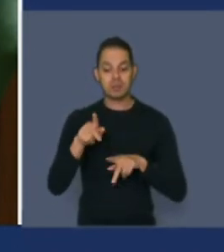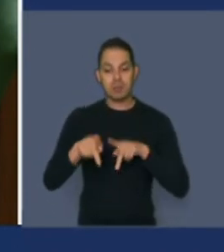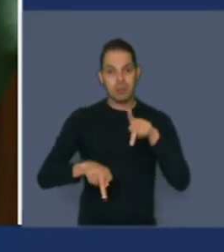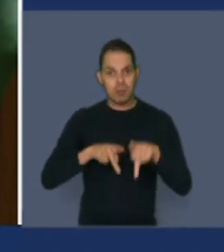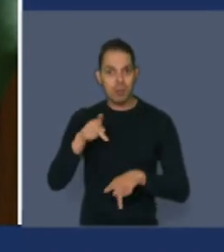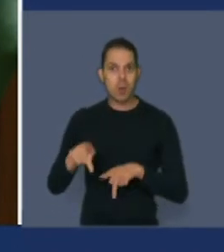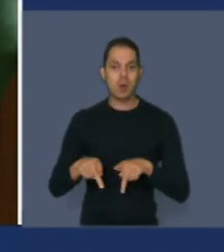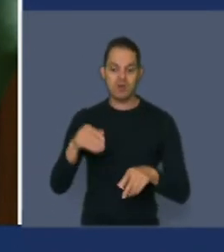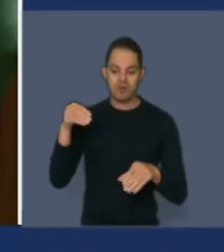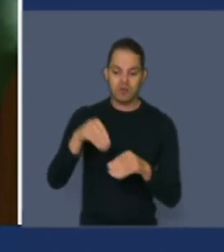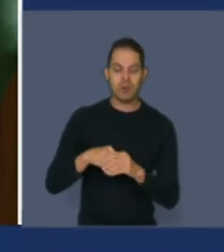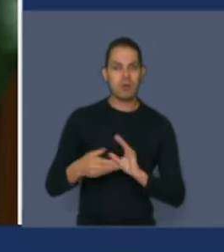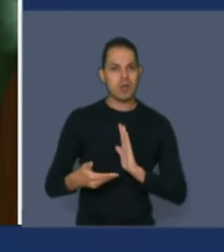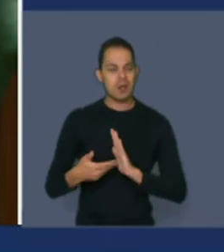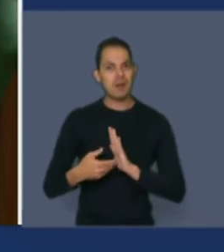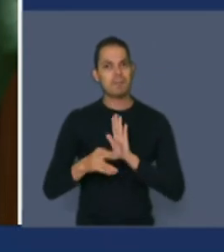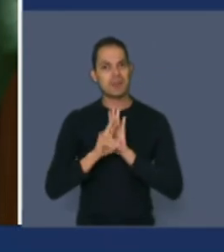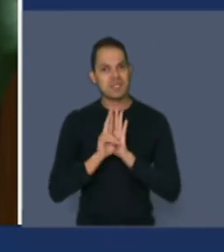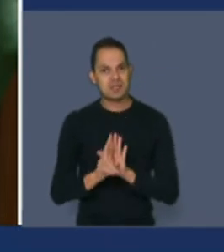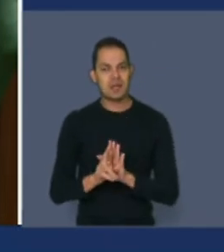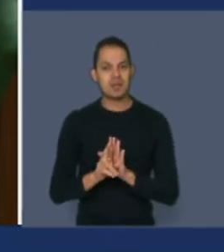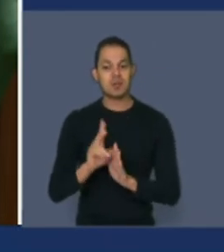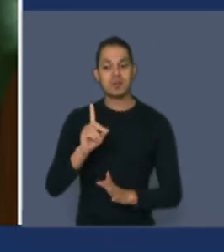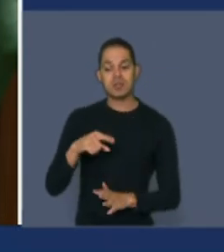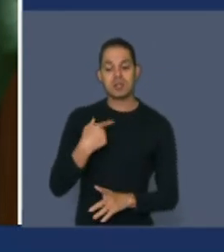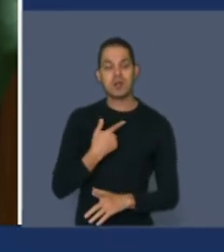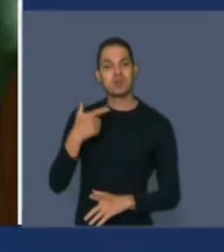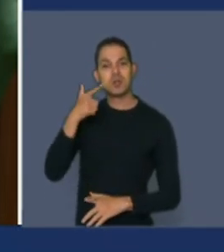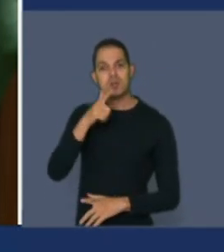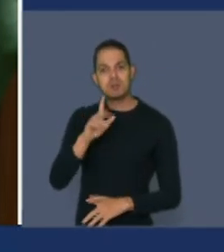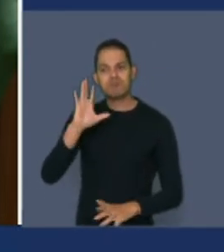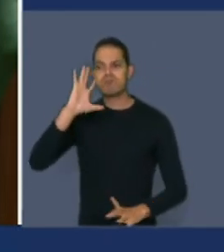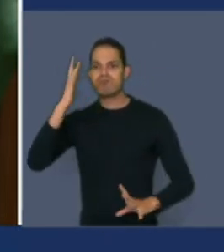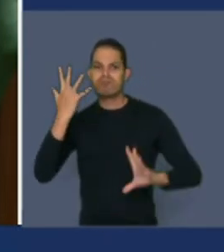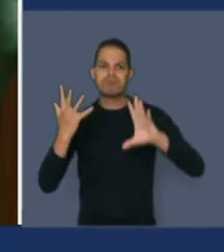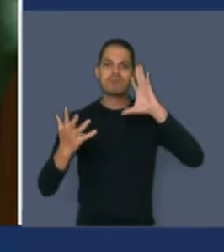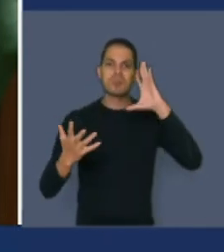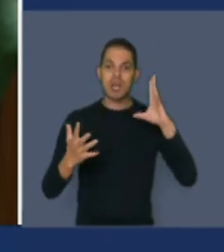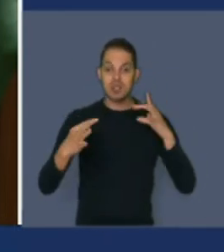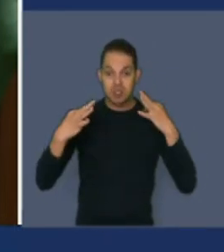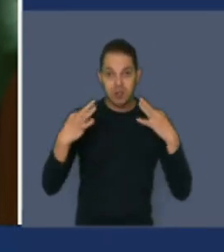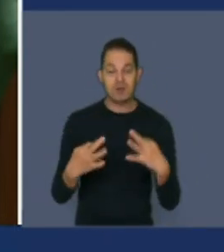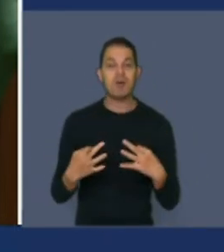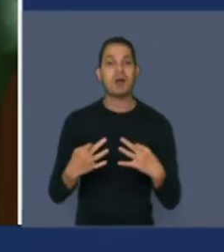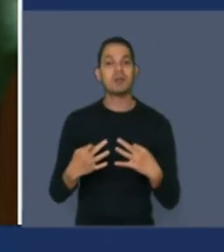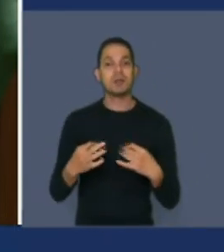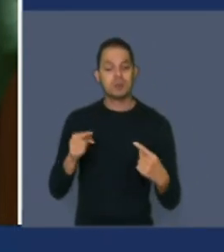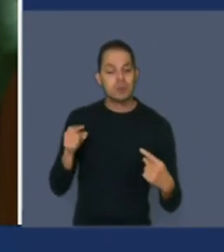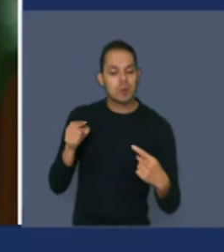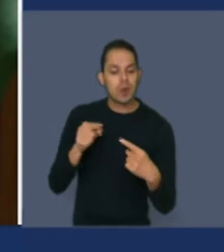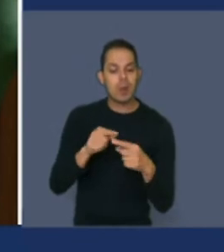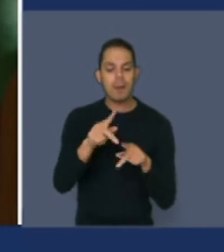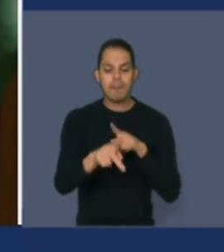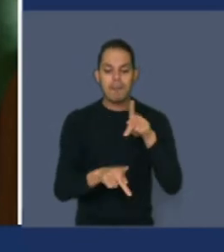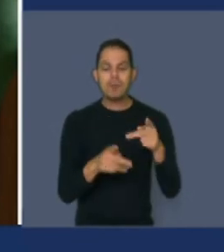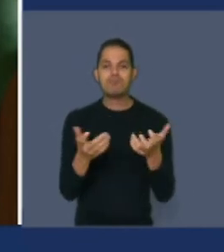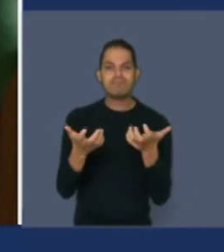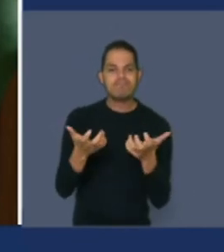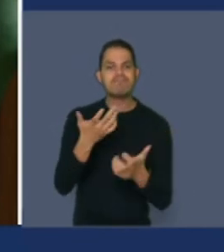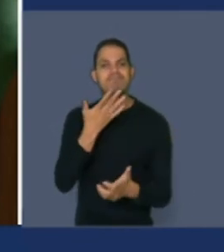PRECISAMOS É TER POVO AQUI NESSA CASA REPRESENTADO QUE A GENTE POSSA TOMAR DECISÕES QUE DE FATO CORRESPONDEM AO QUE A SOCIEDADE BRASILEIRA PRECISA. O AVANÇO DA NOSSA